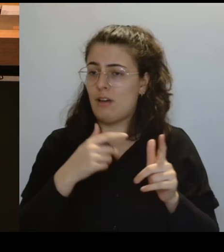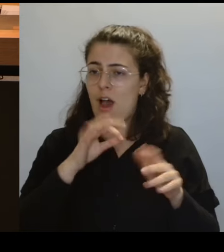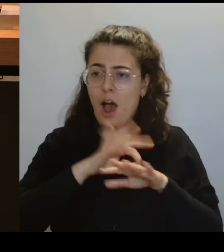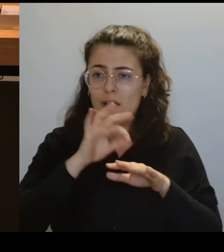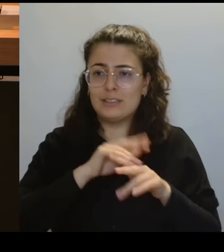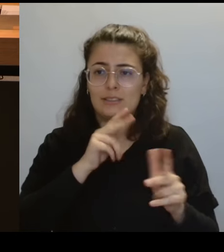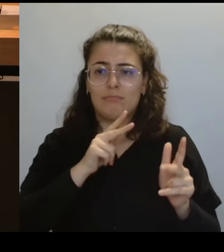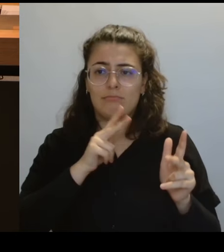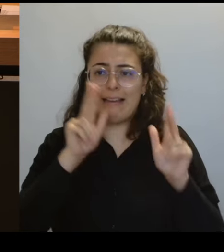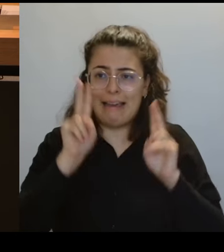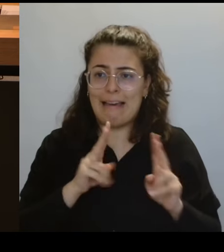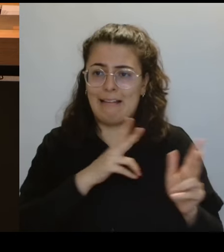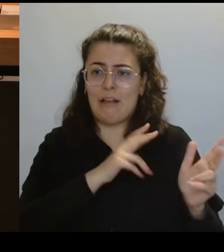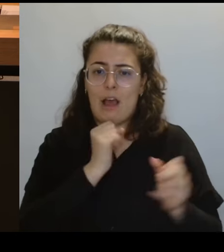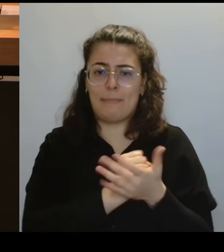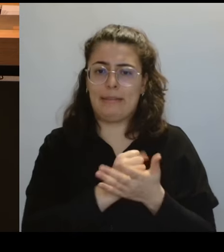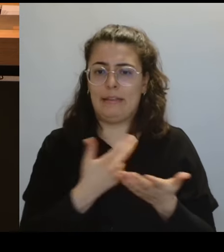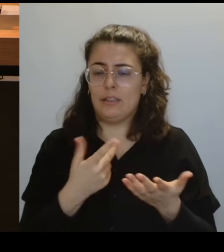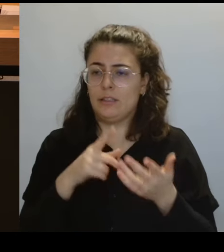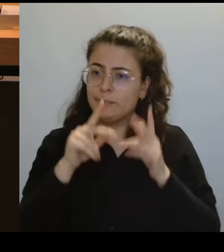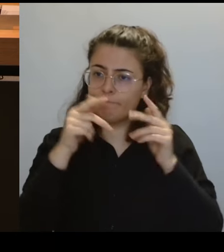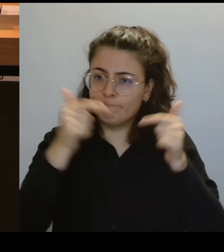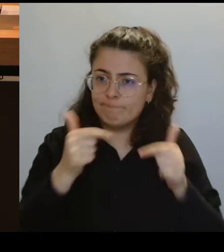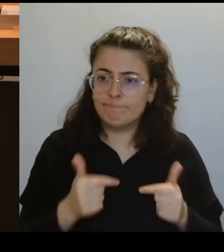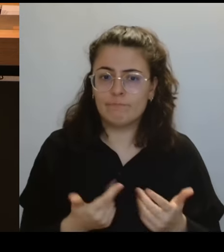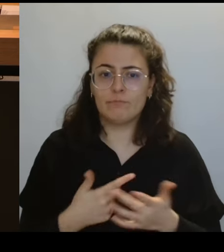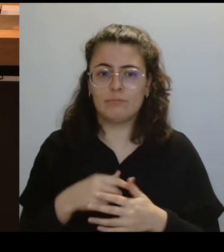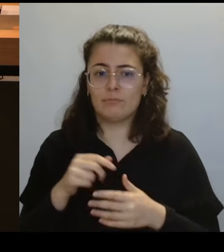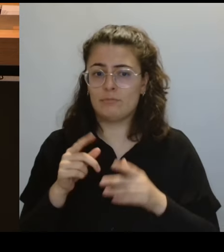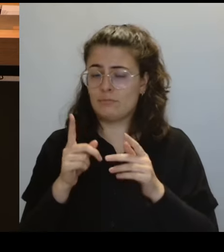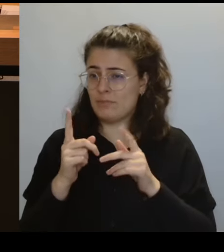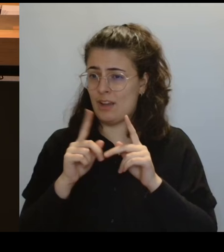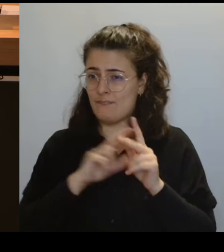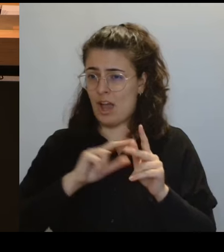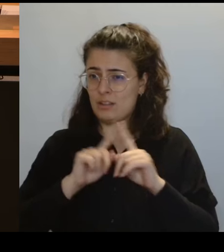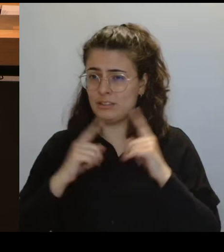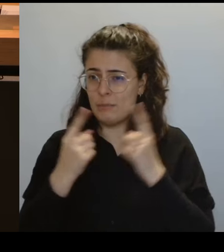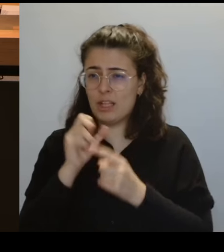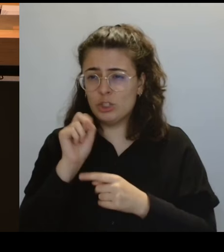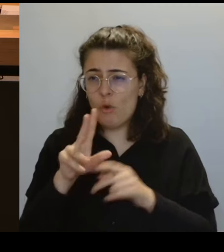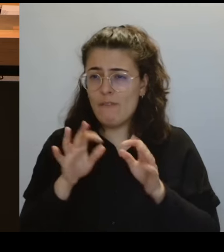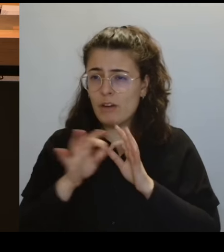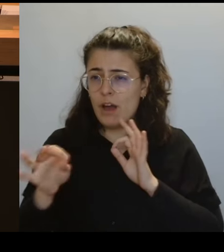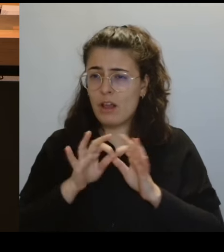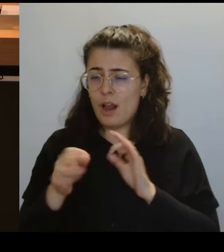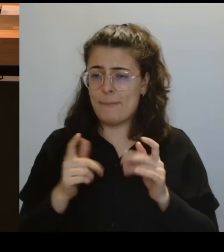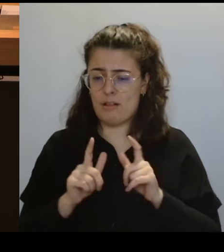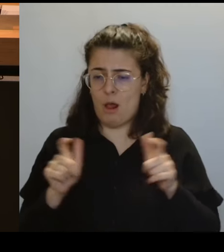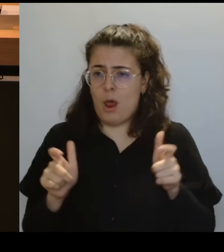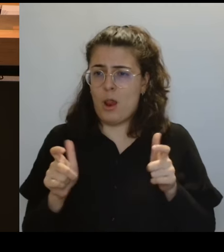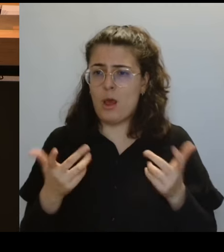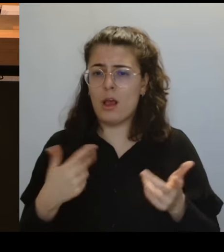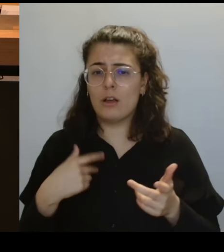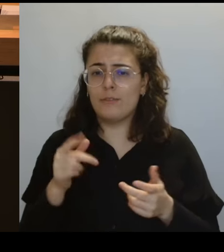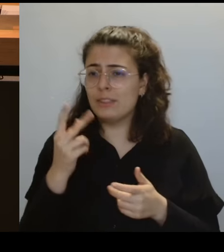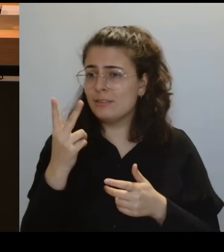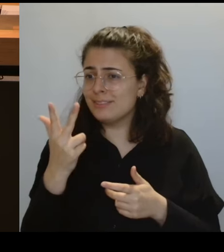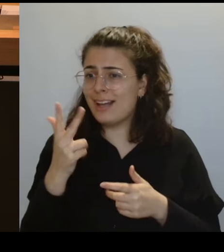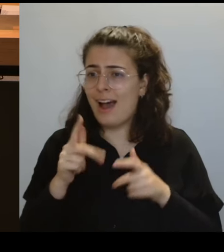zwölf Quadratmeter groß. Nachts schlafen dort drei Rollstuhlfahrer auf Feldbetten. Jeder weitere muss im Sitzen